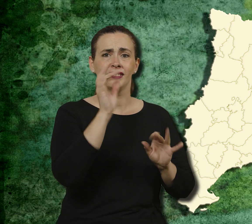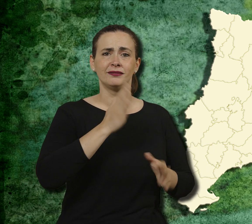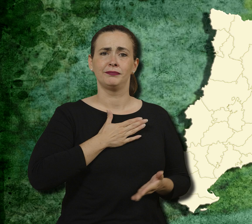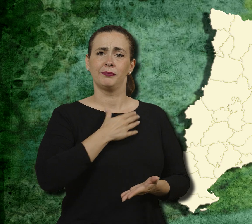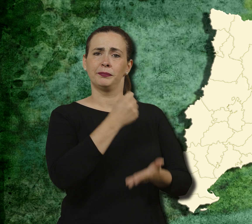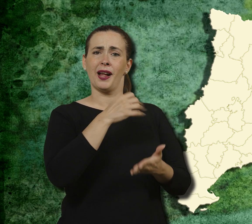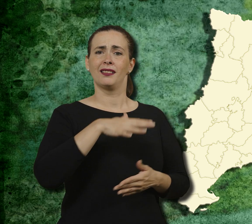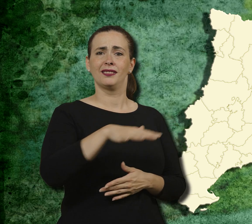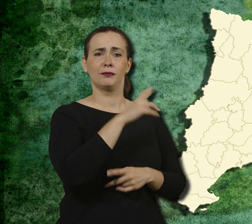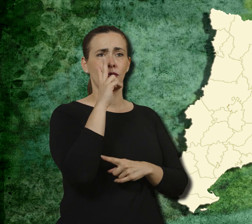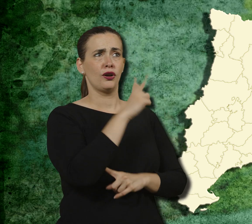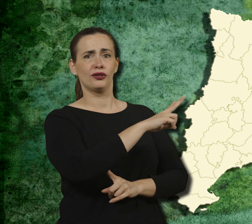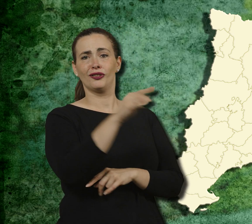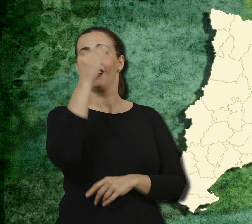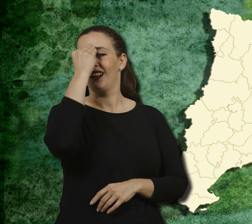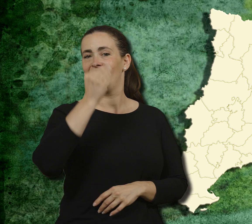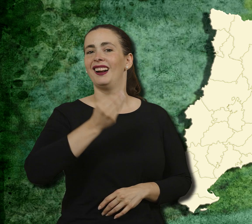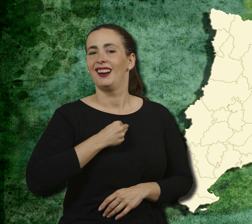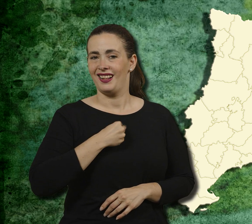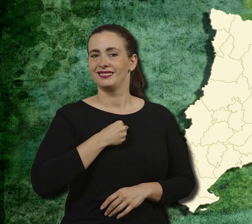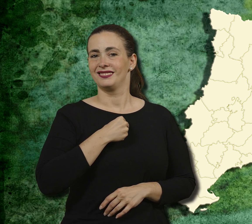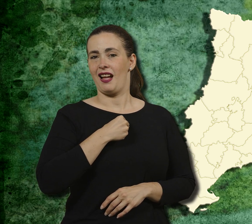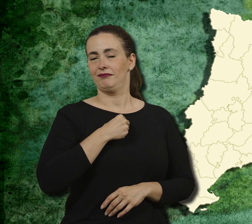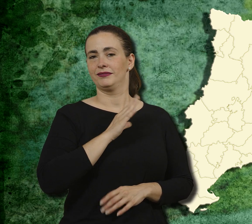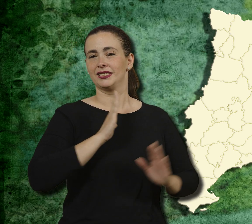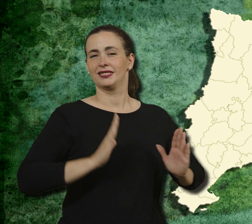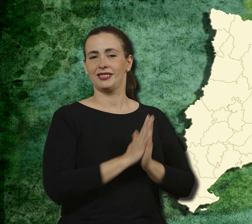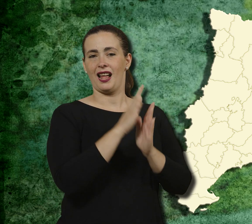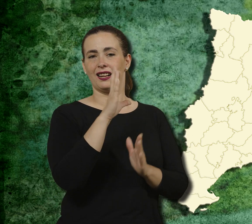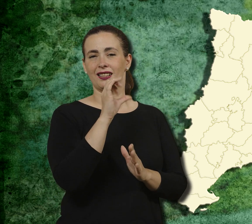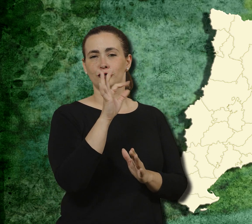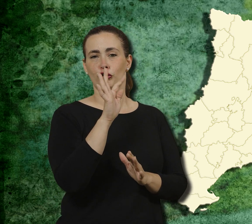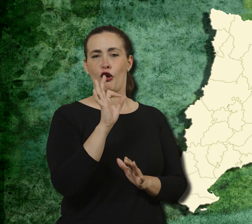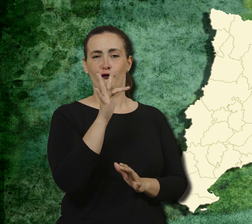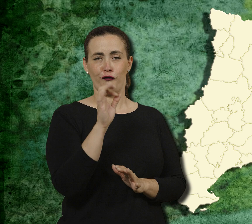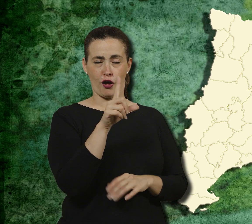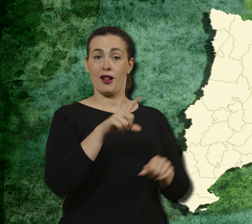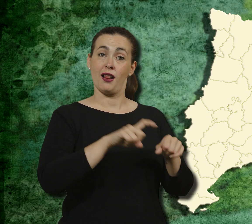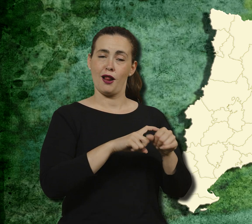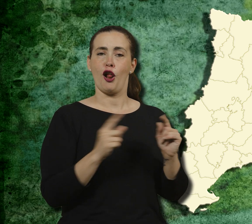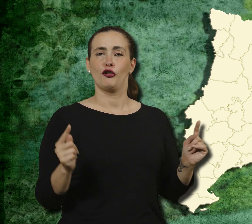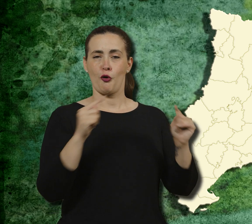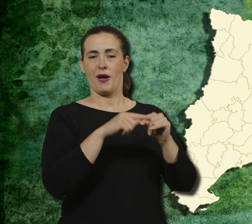Descobrir el patrimoni local amb la visita de l'església parroquial de Sant Cristòfol, d'estil romànic.